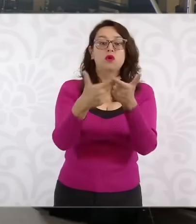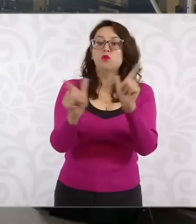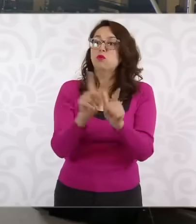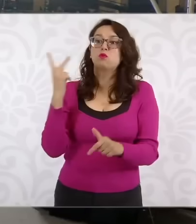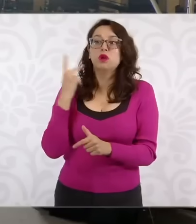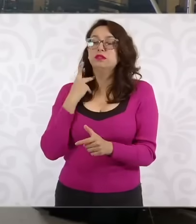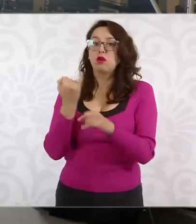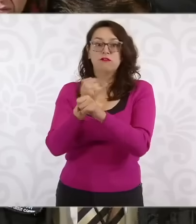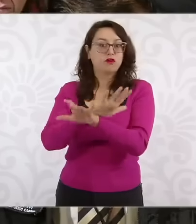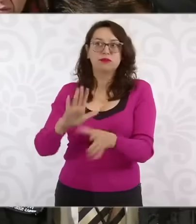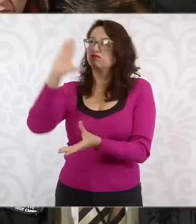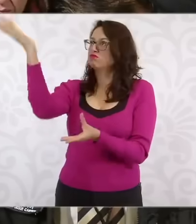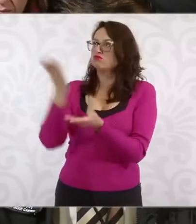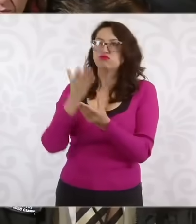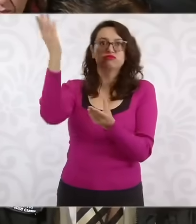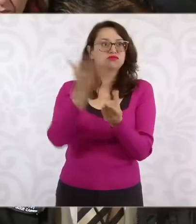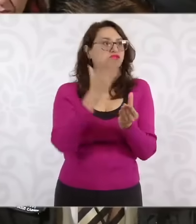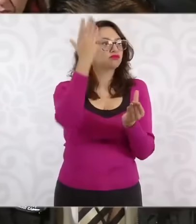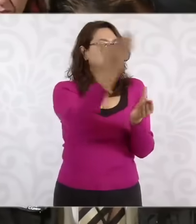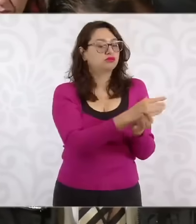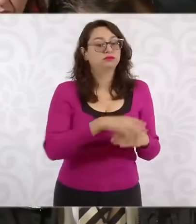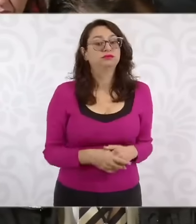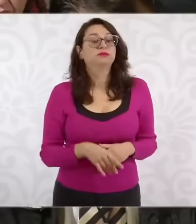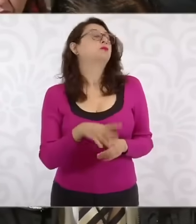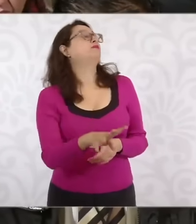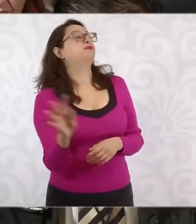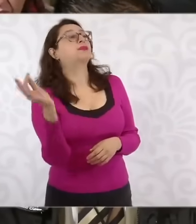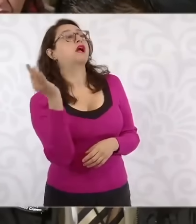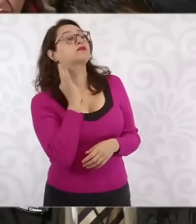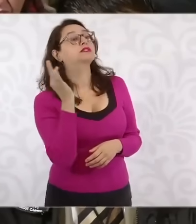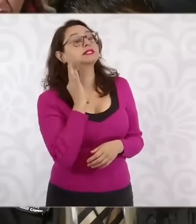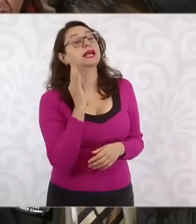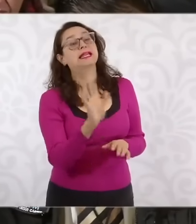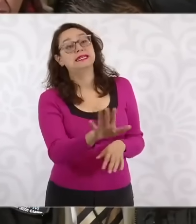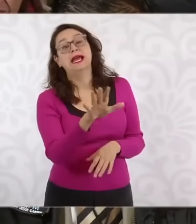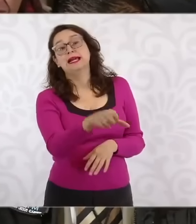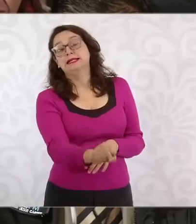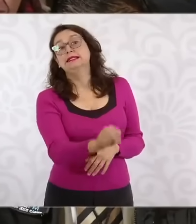de las fiscalías. Presidenta, usted dijo que ya después de la reforma judicial que